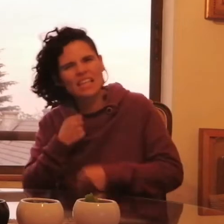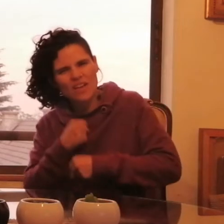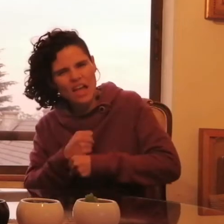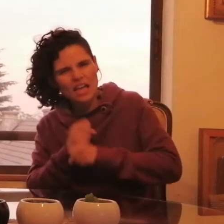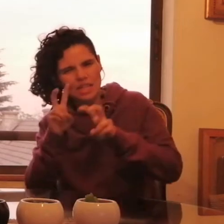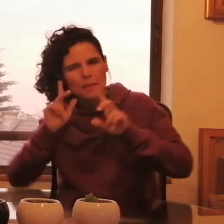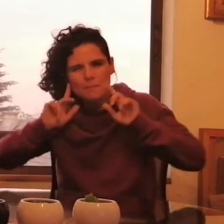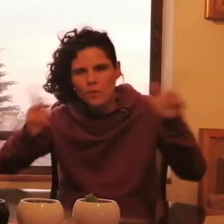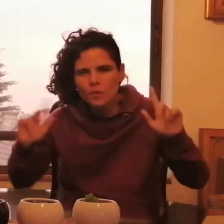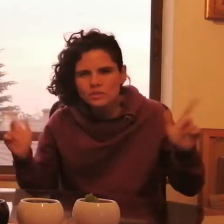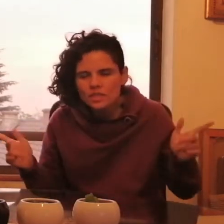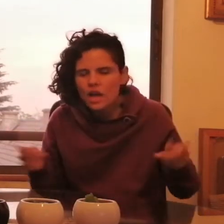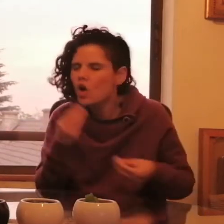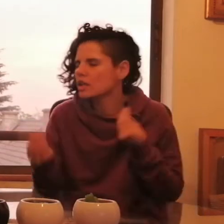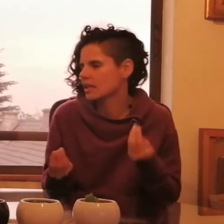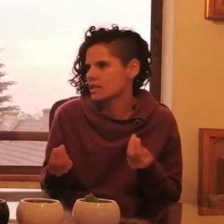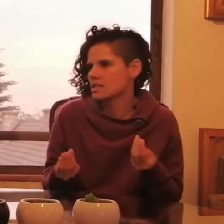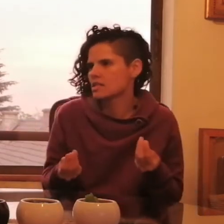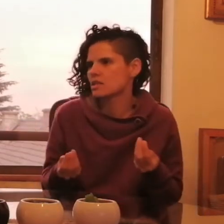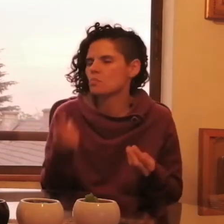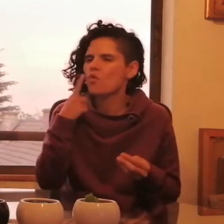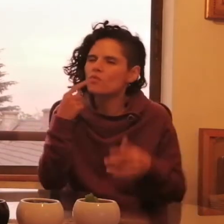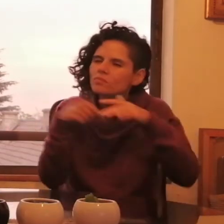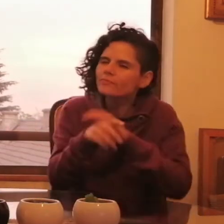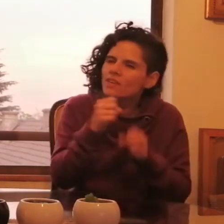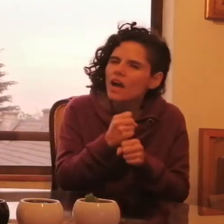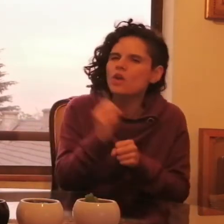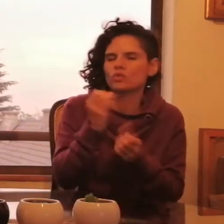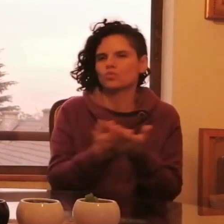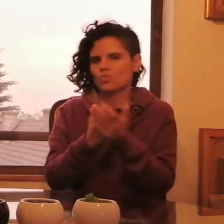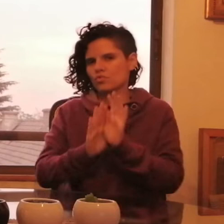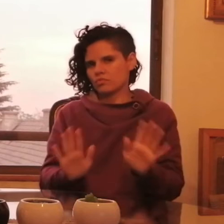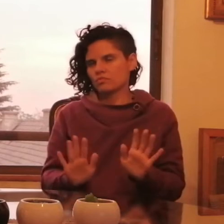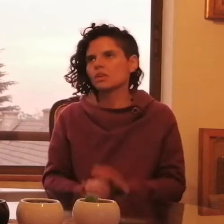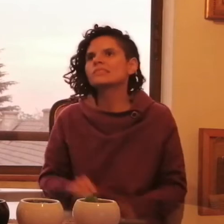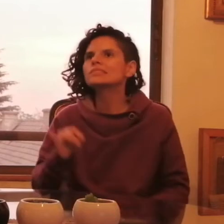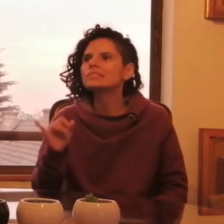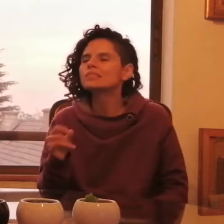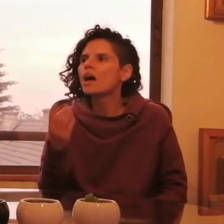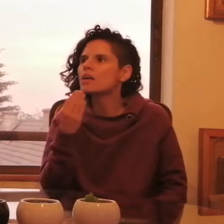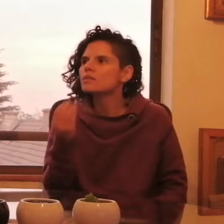dijiste como me meto a trabajar no mas o mejor estudio - yo dije que en realidad no cachaba nada de